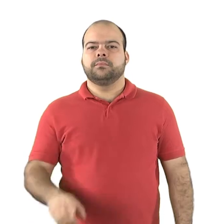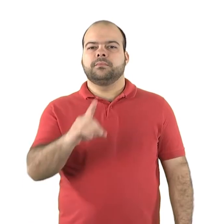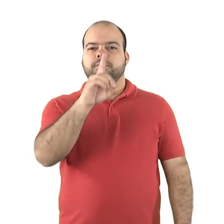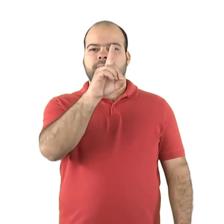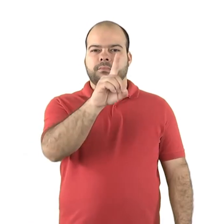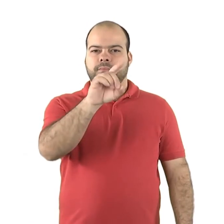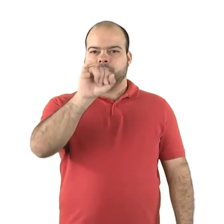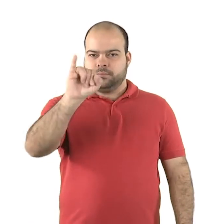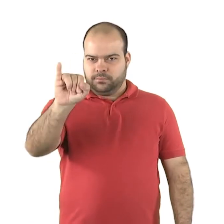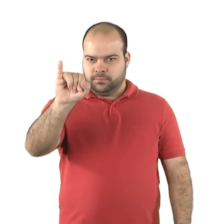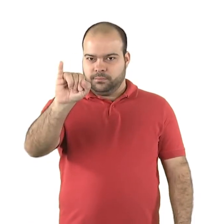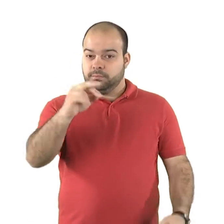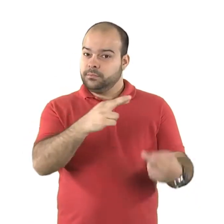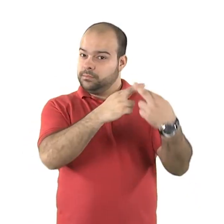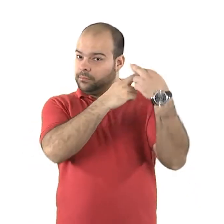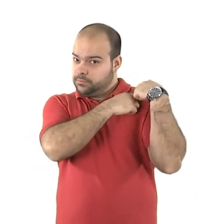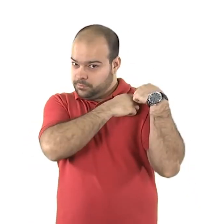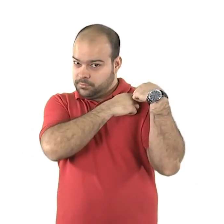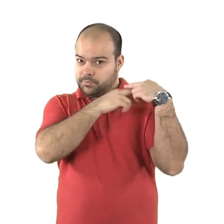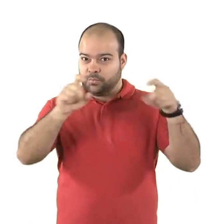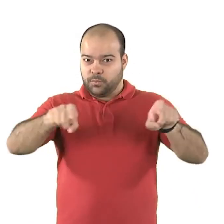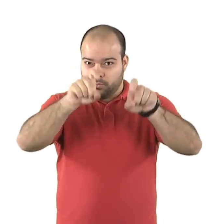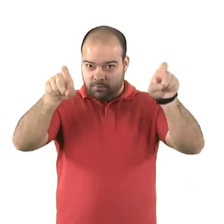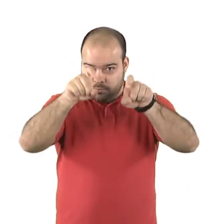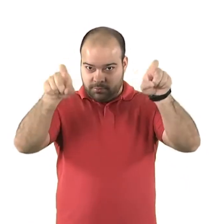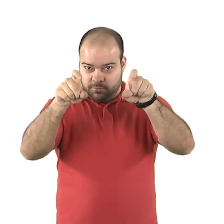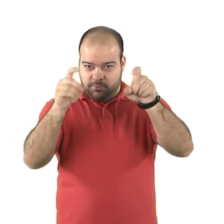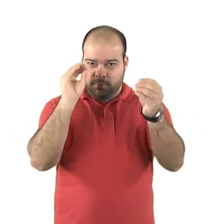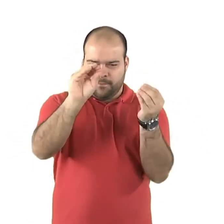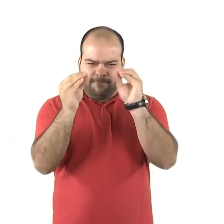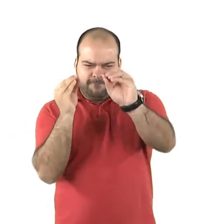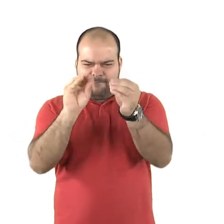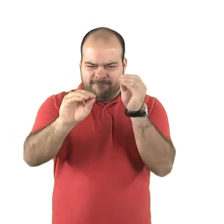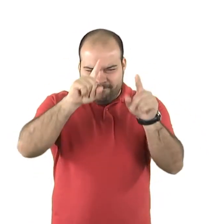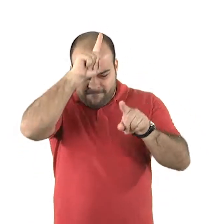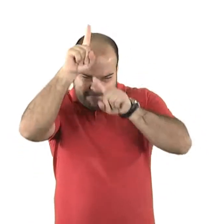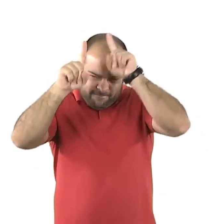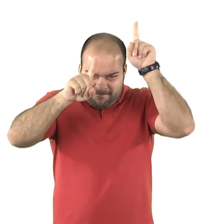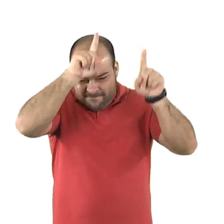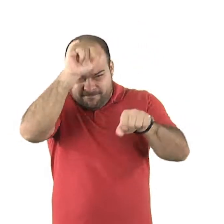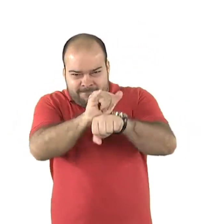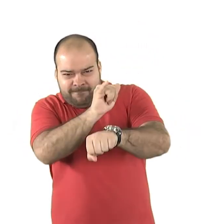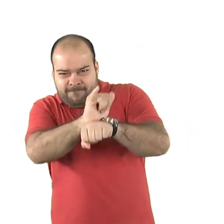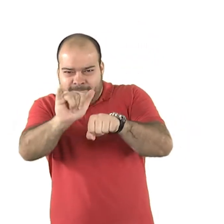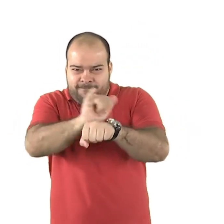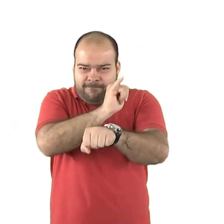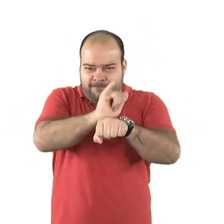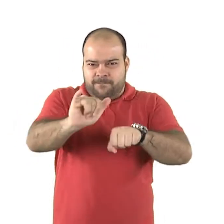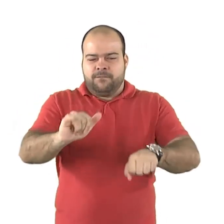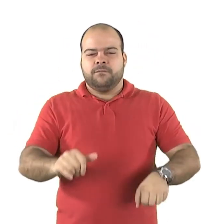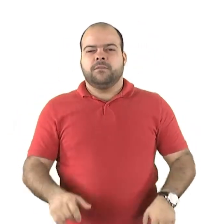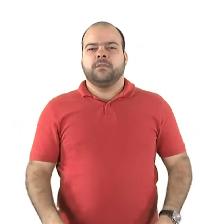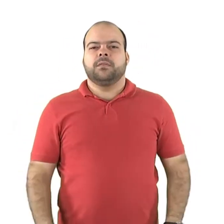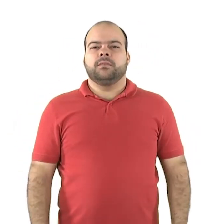DI- Designer Institucional